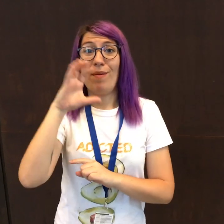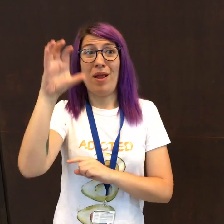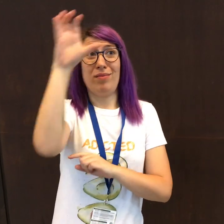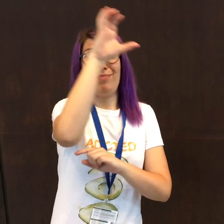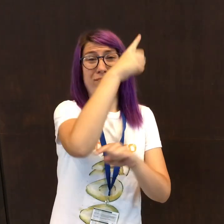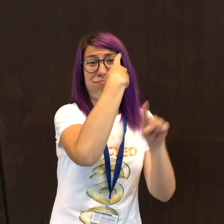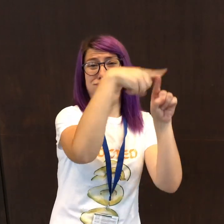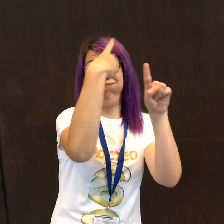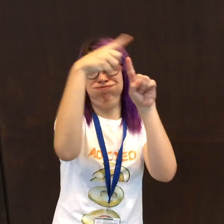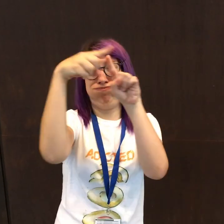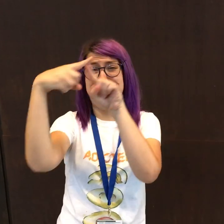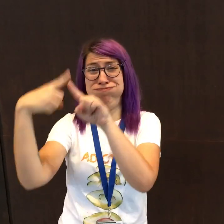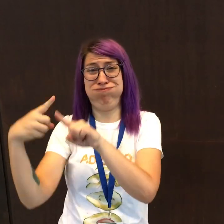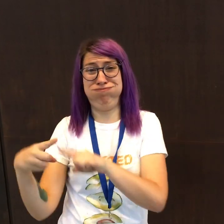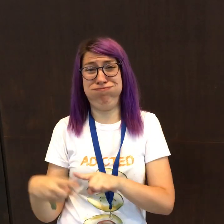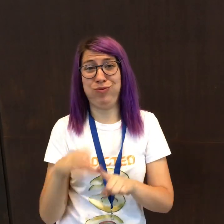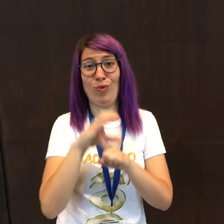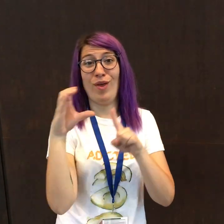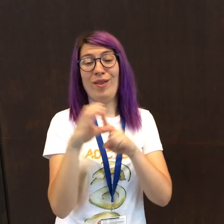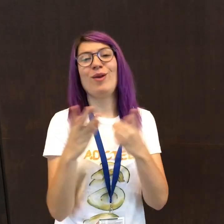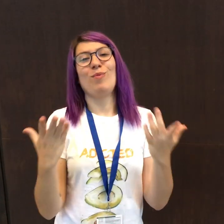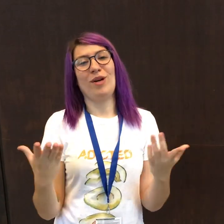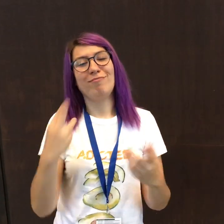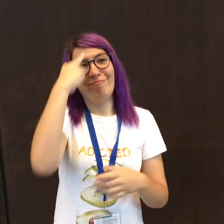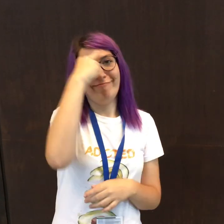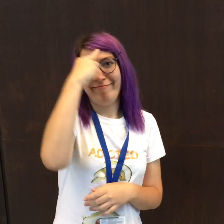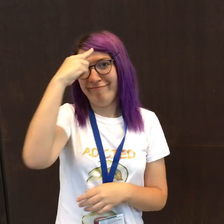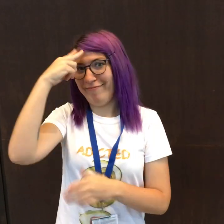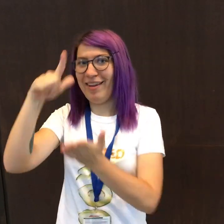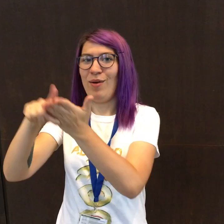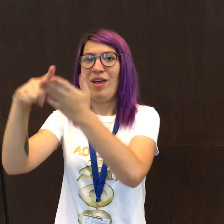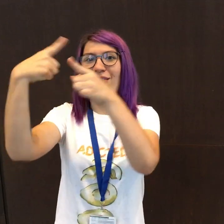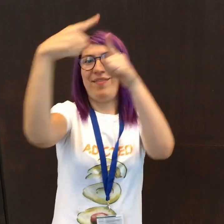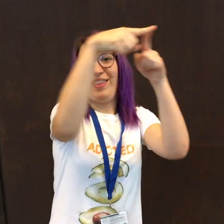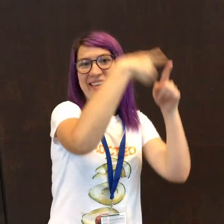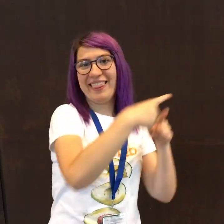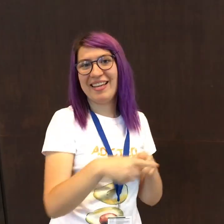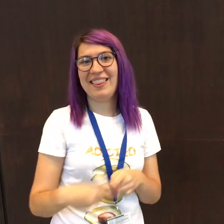Cada país tiene su propia cultura, por lo que respetemos que cada LS es diferente.